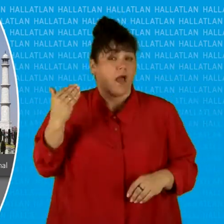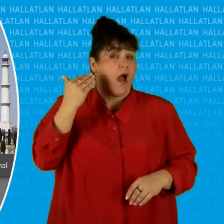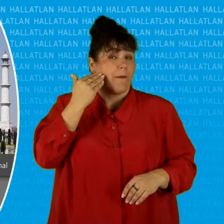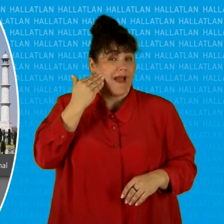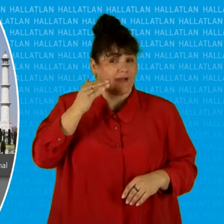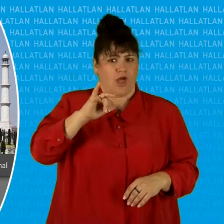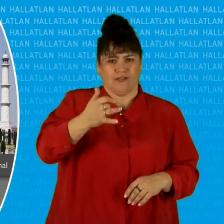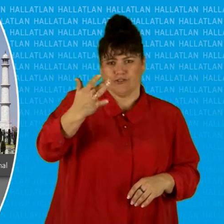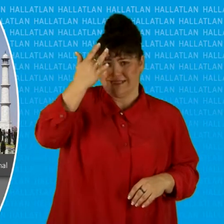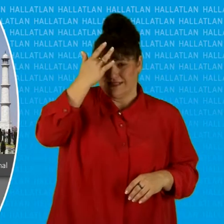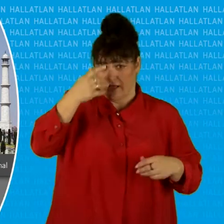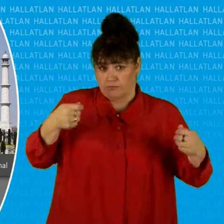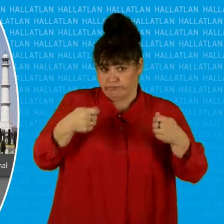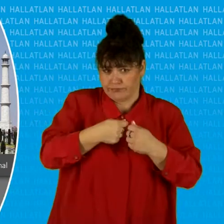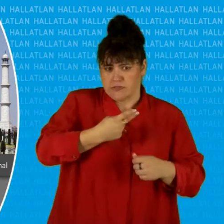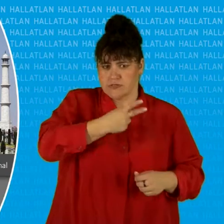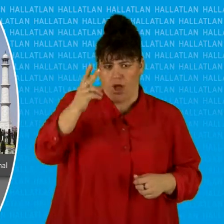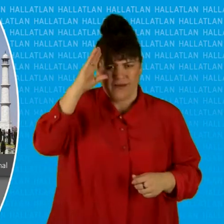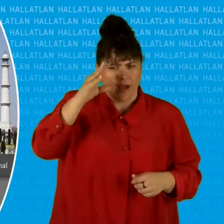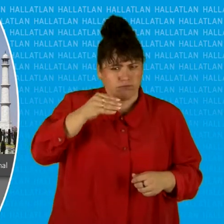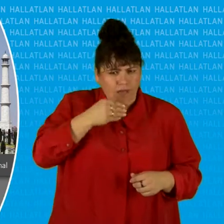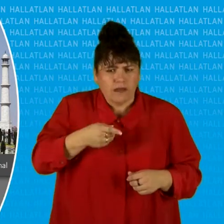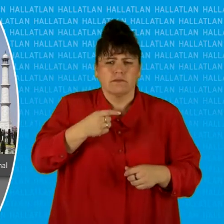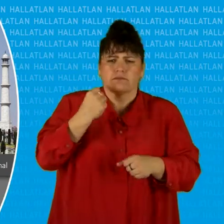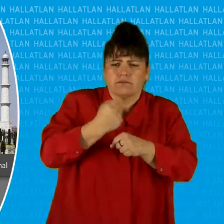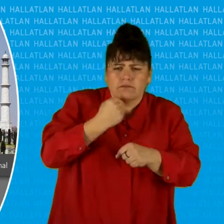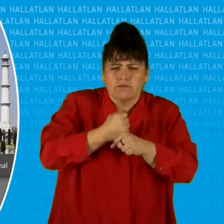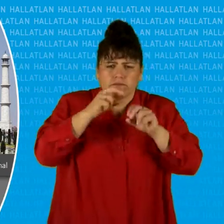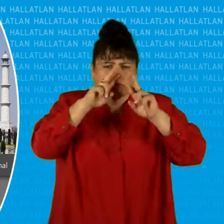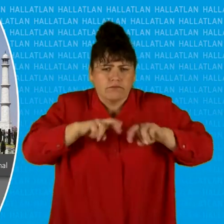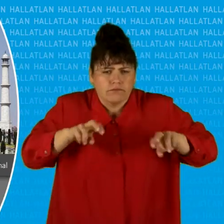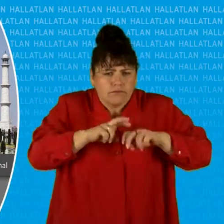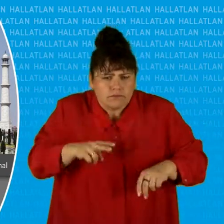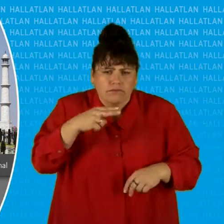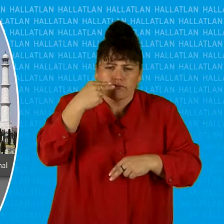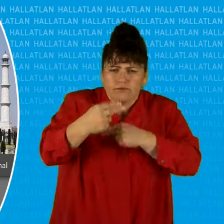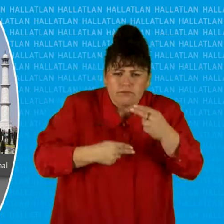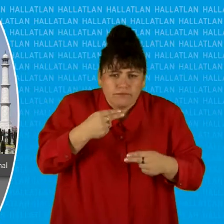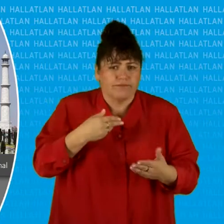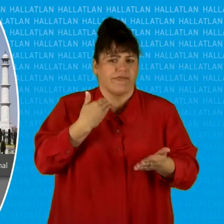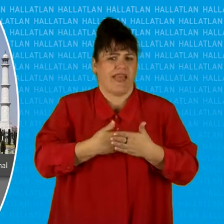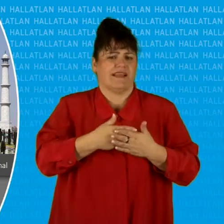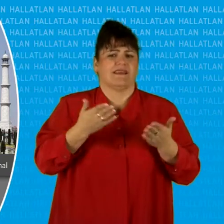amerikai és indiai szakemberek közösen végzett kutatása szerint